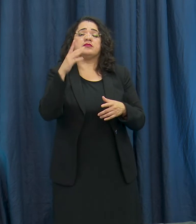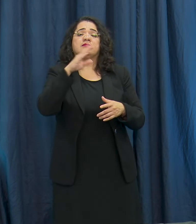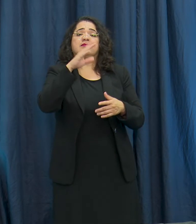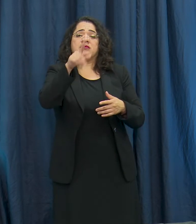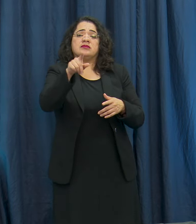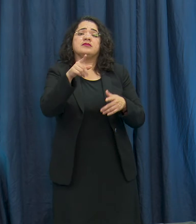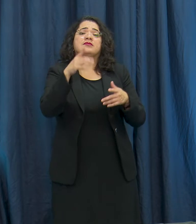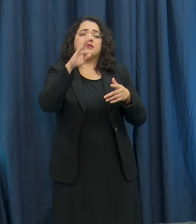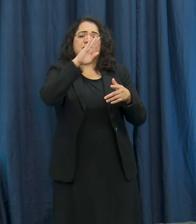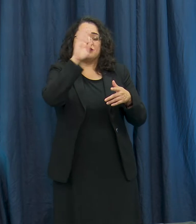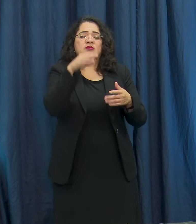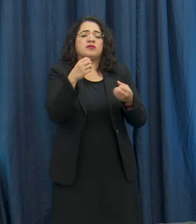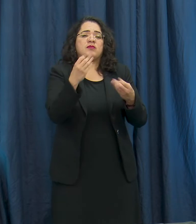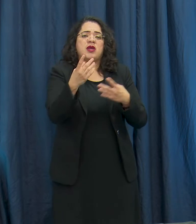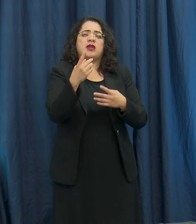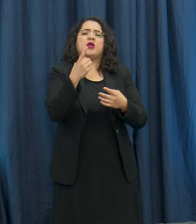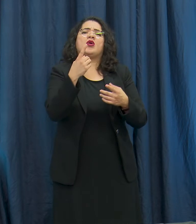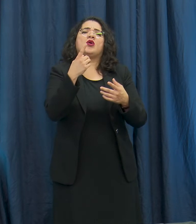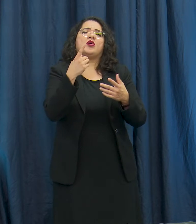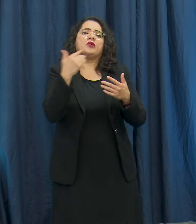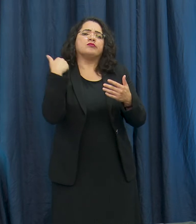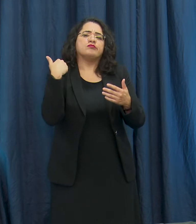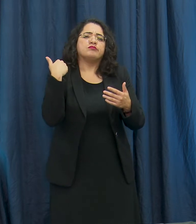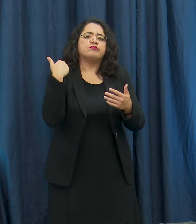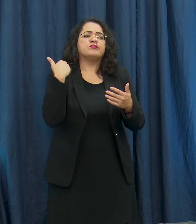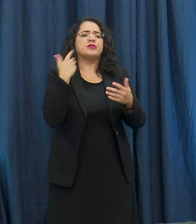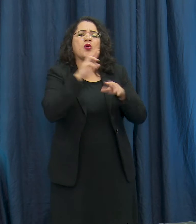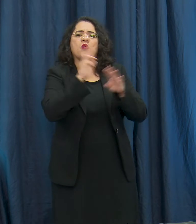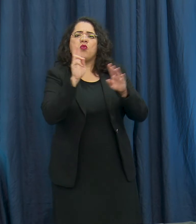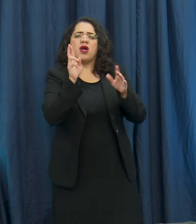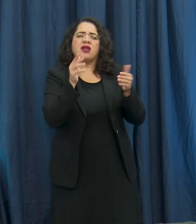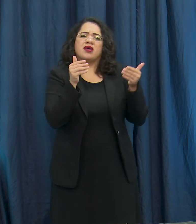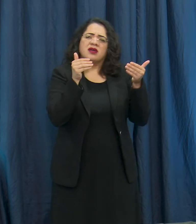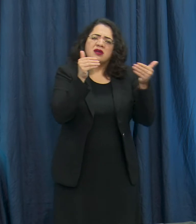ria Percheron pero recordar que esta decisión son Posadas